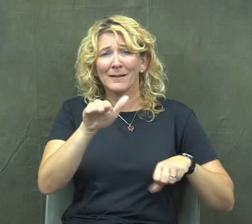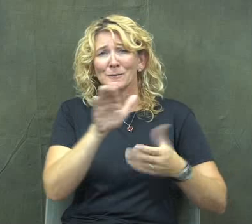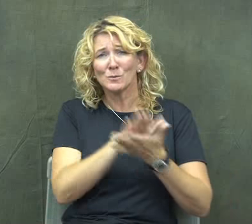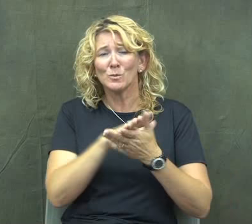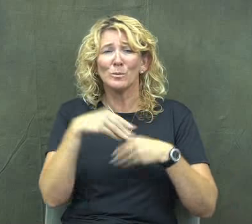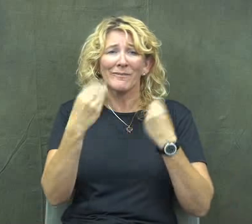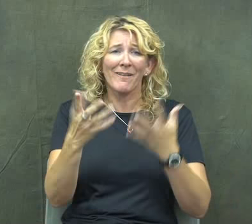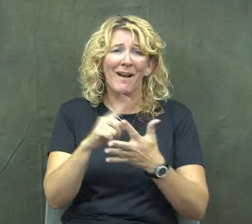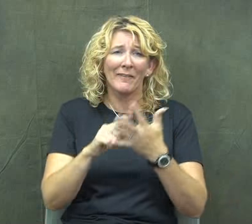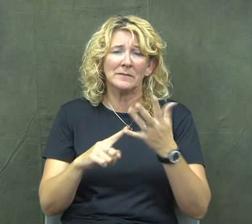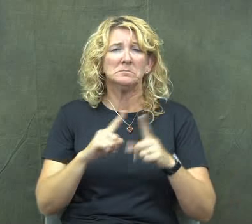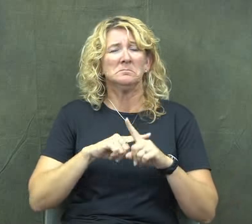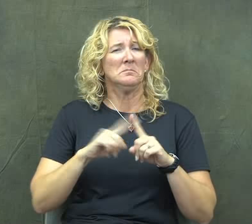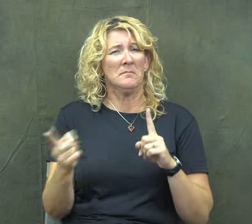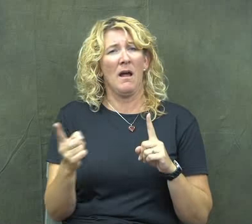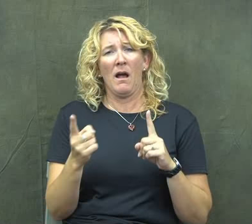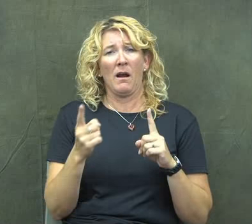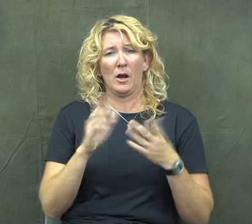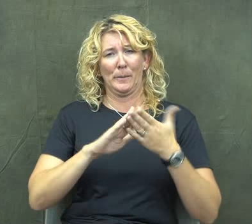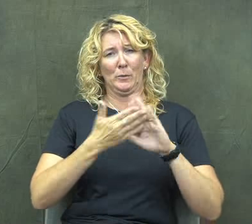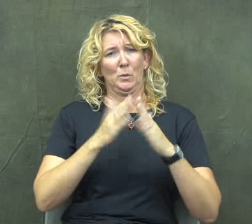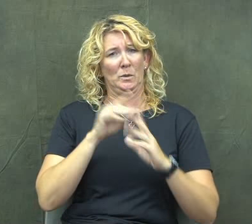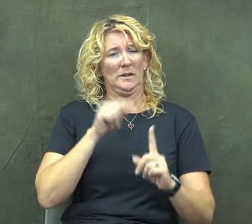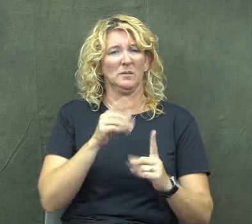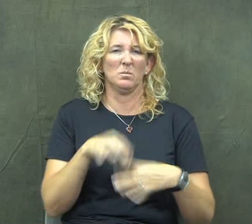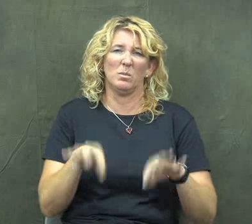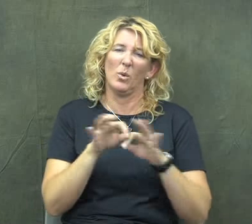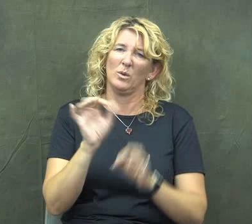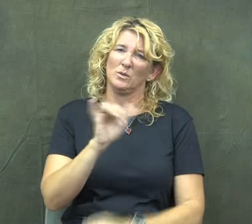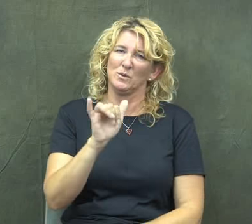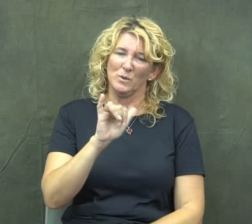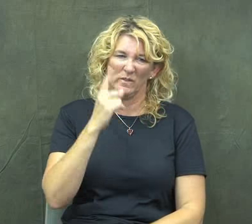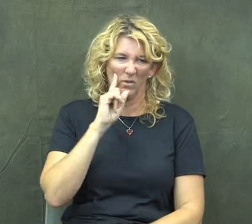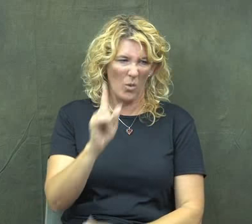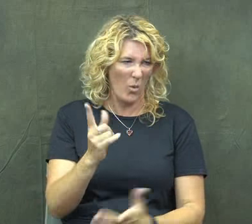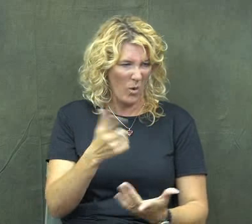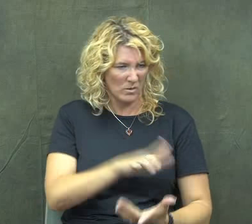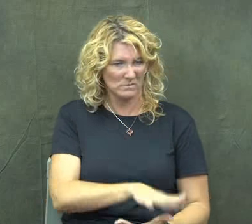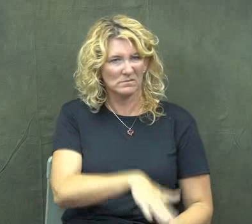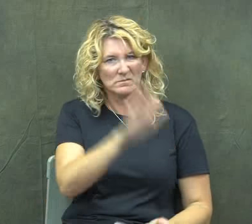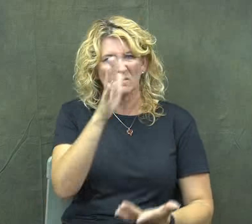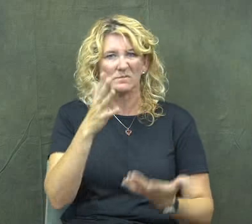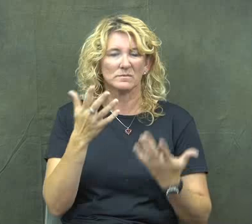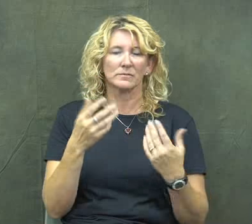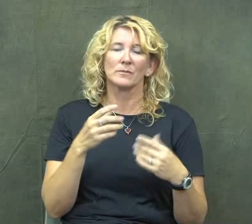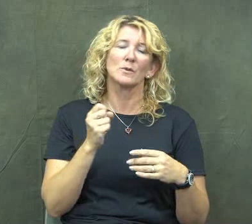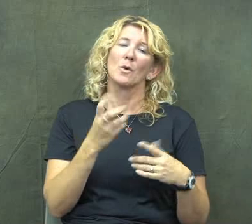podíamos pedir a la escuela que proporciona servicios. Pero pensamos que una comunidad sorda también era importante.